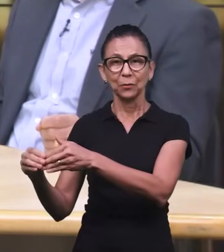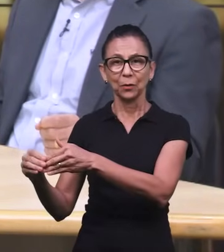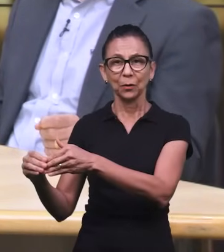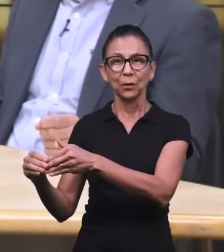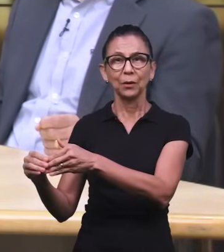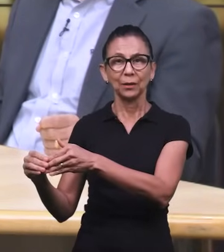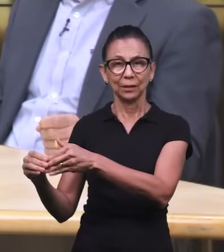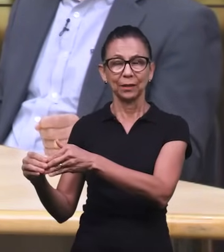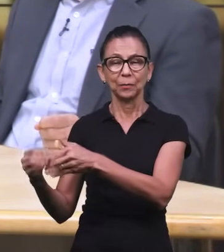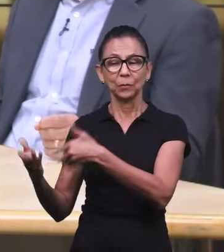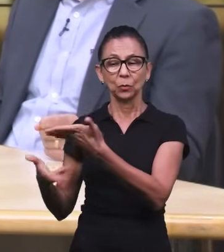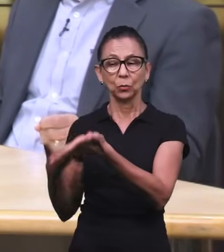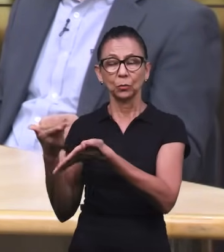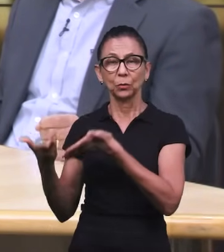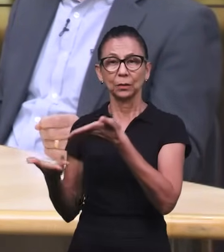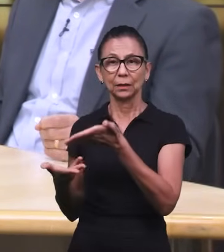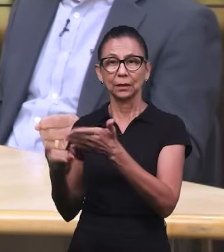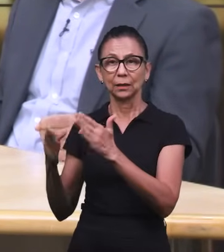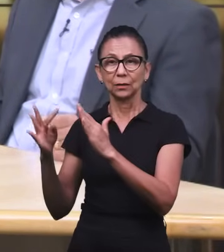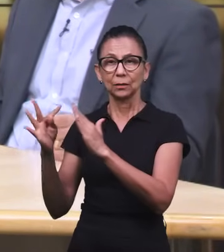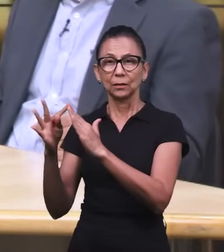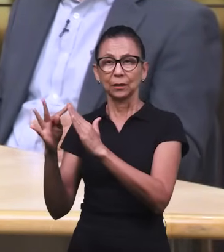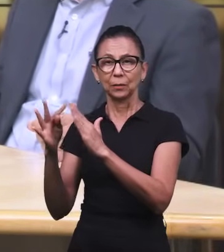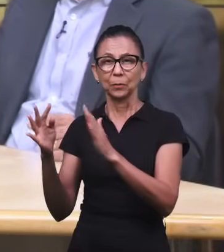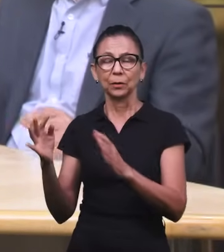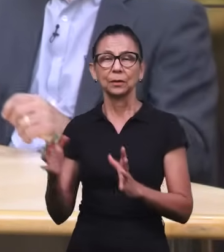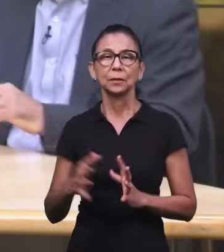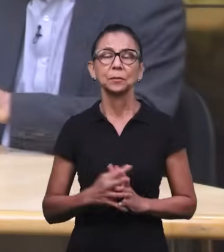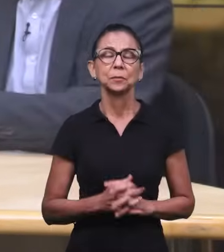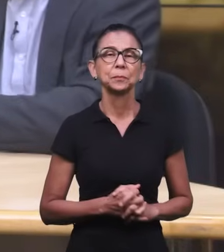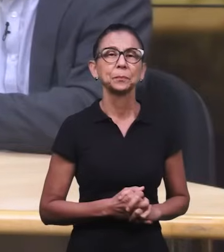colocações feitas né no capítulo três acho que tem né algumas colocações que são interessantes